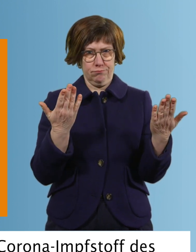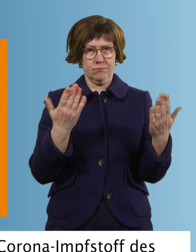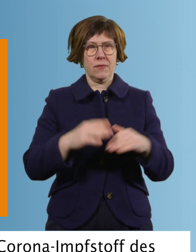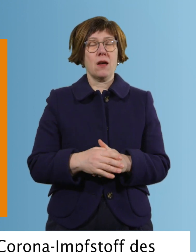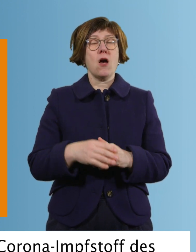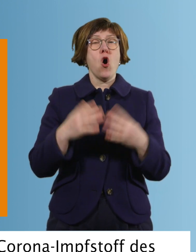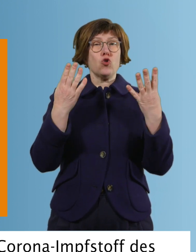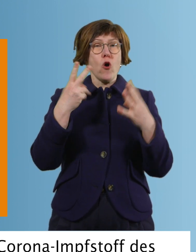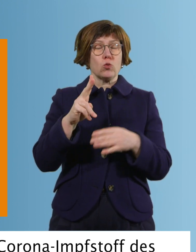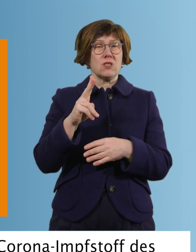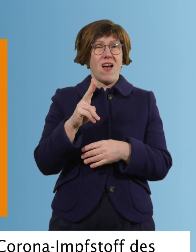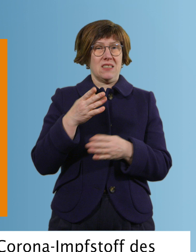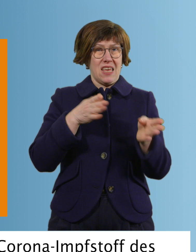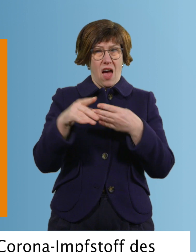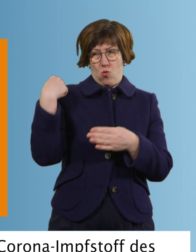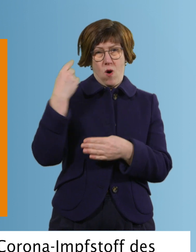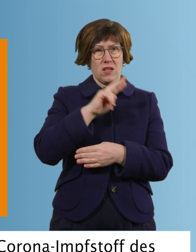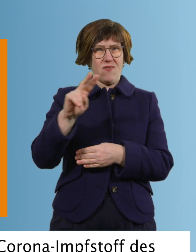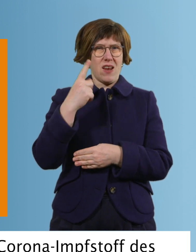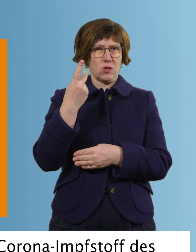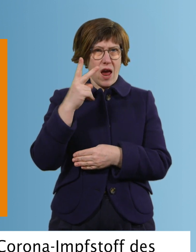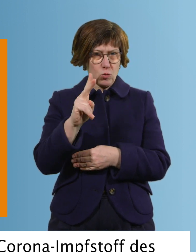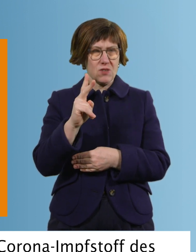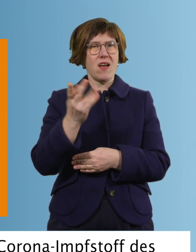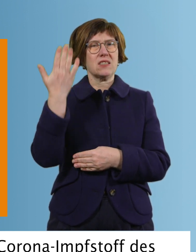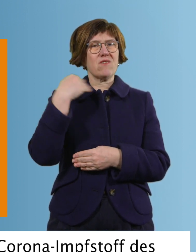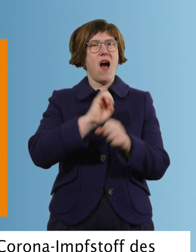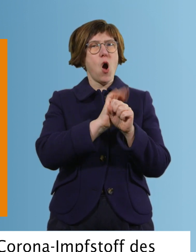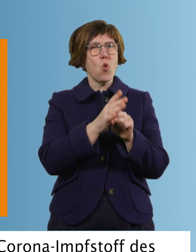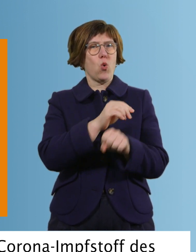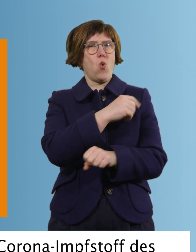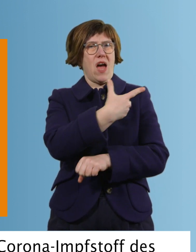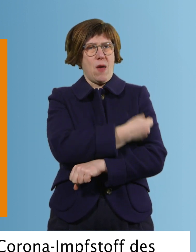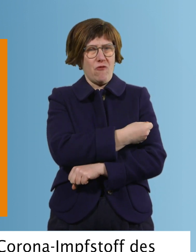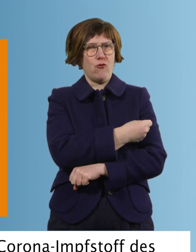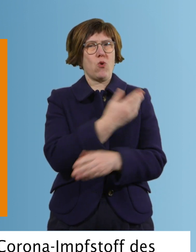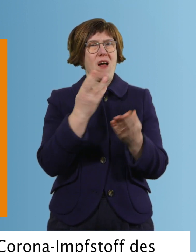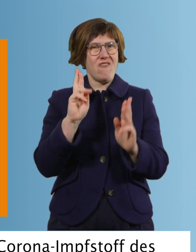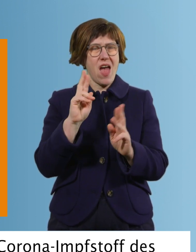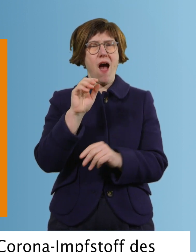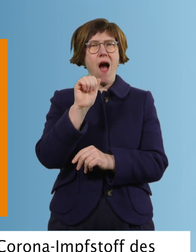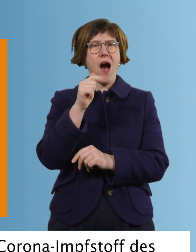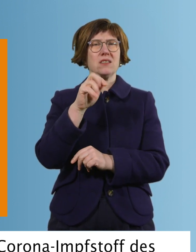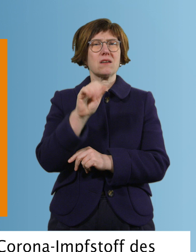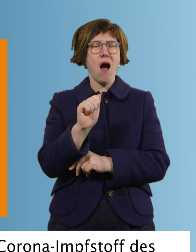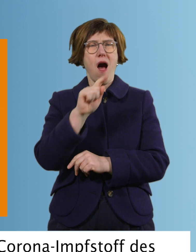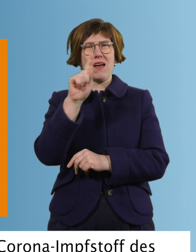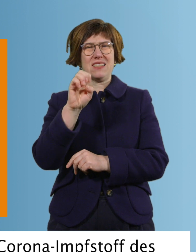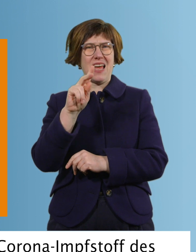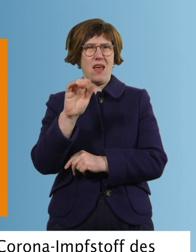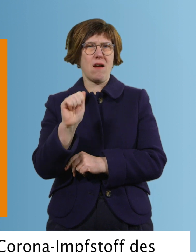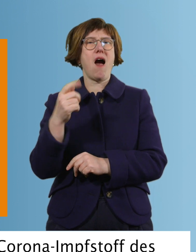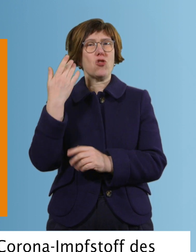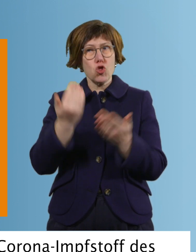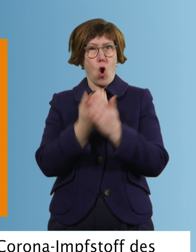Am 29.01.2021 wurde ein Corona-Impfstoff des Herstellers AstraZeneca in der EU zugelassen.